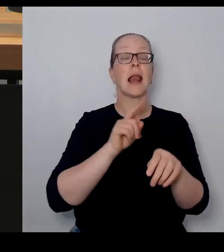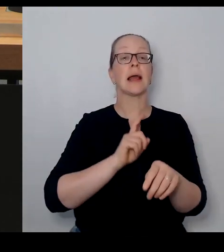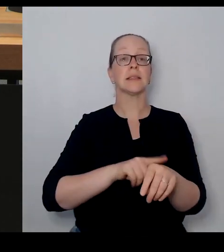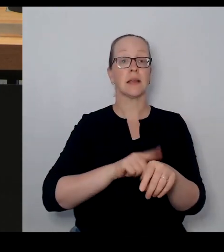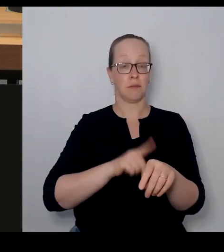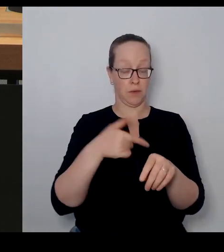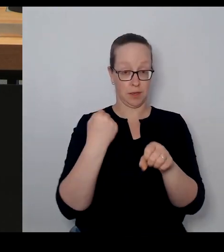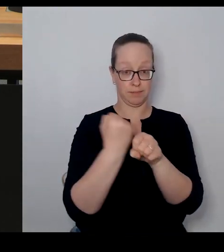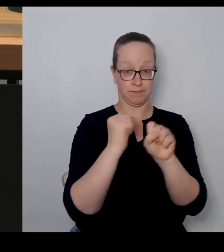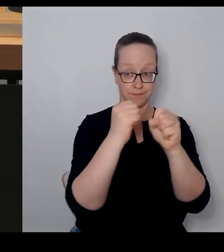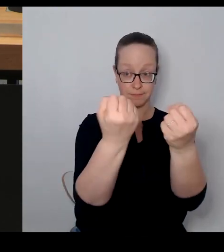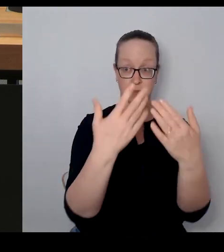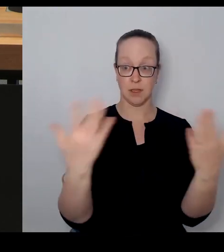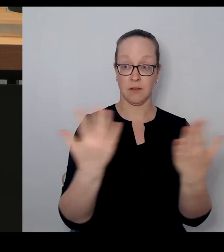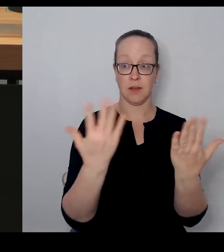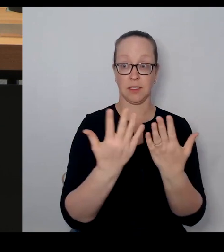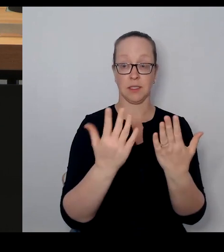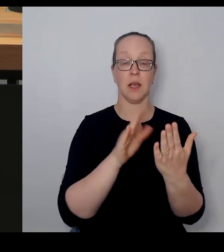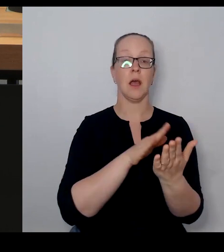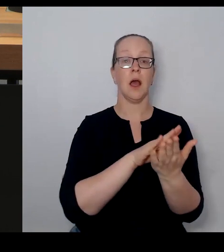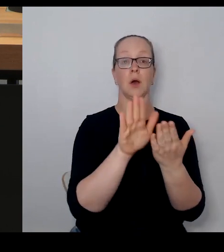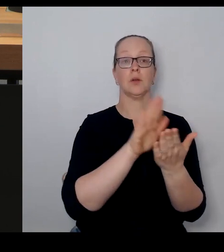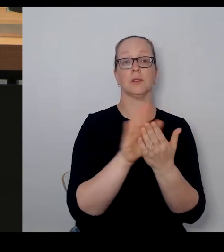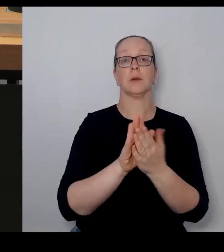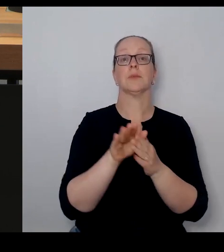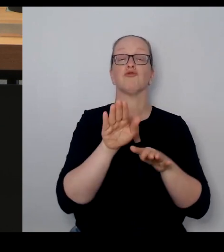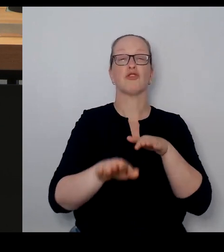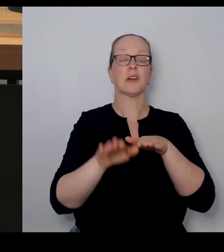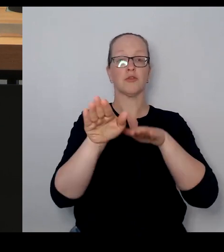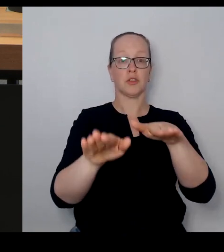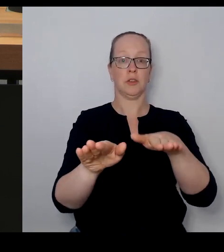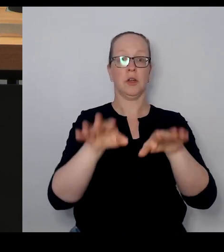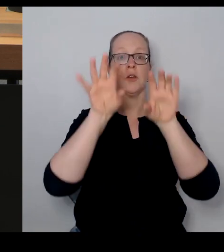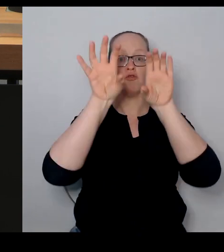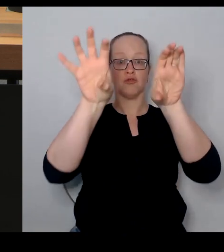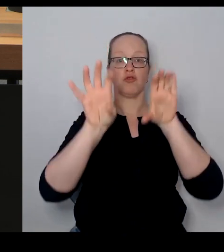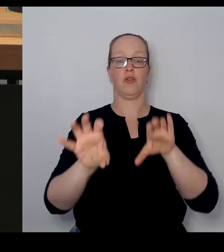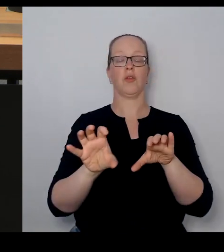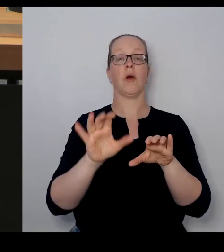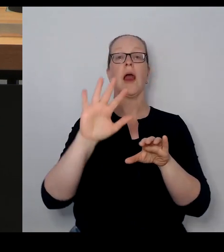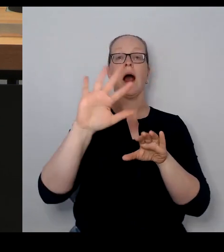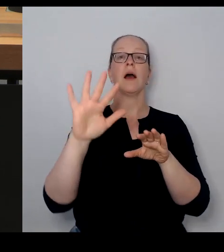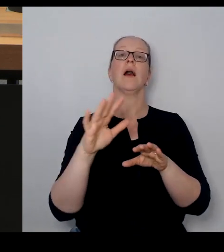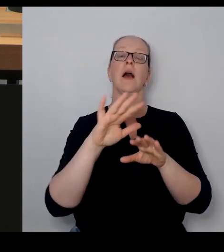ausgeglichenen Haushalts zurückzufahren. Das wird nicht ohne Einschnitte gehen. Hier bedarf es struktureller Maßnahmen.